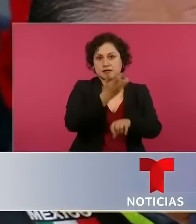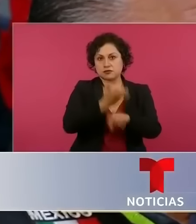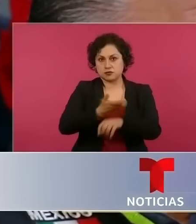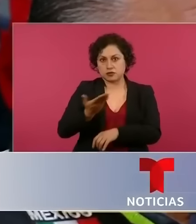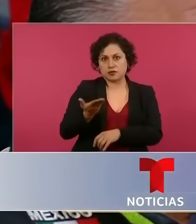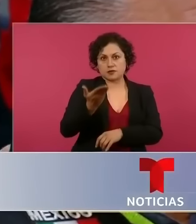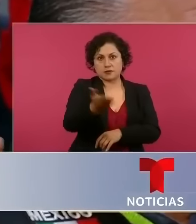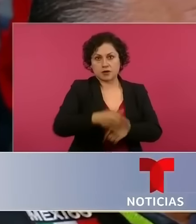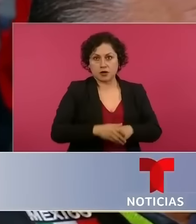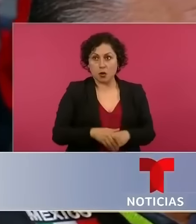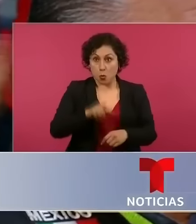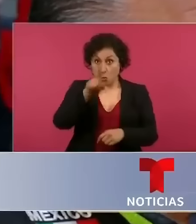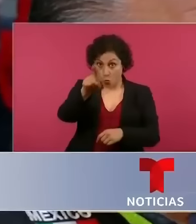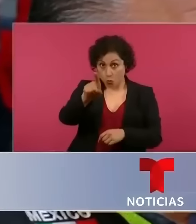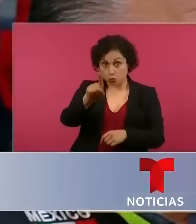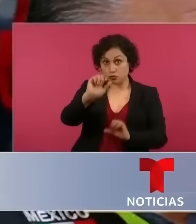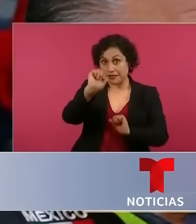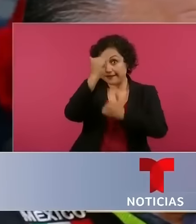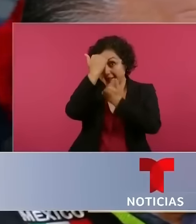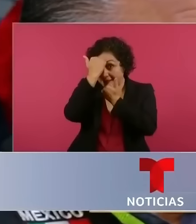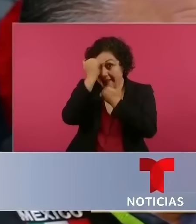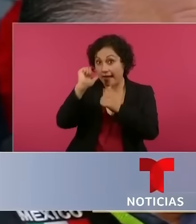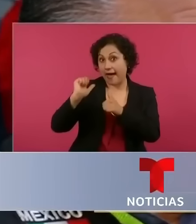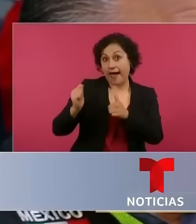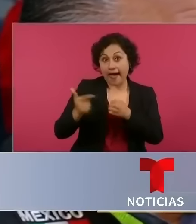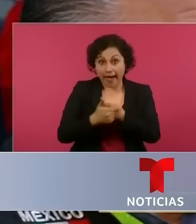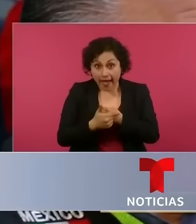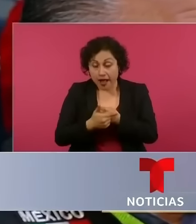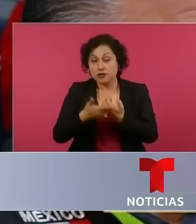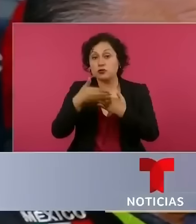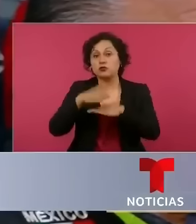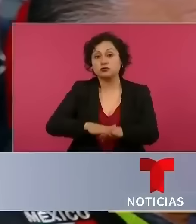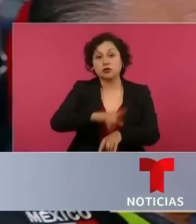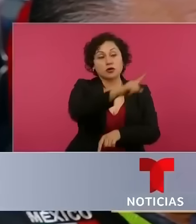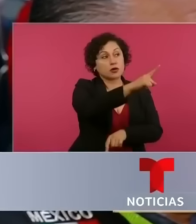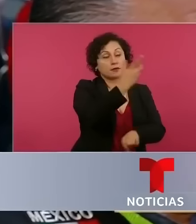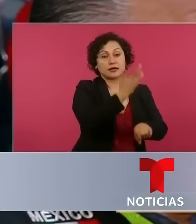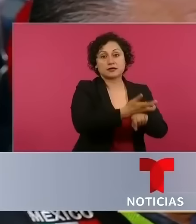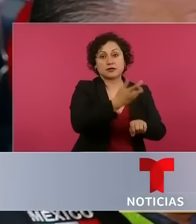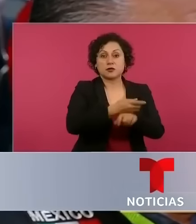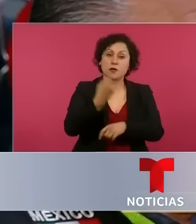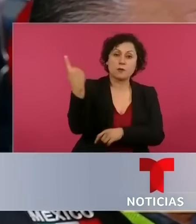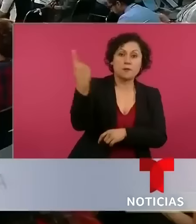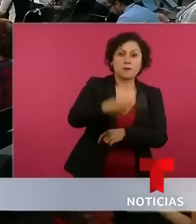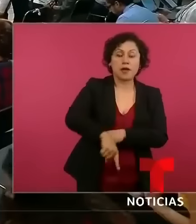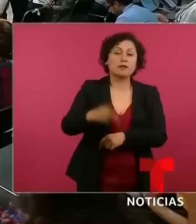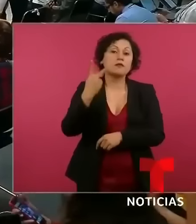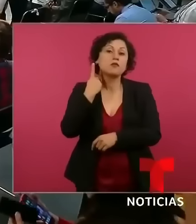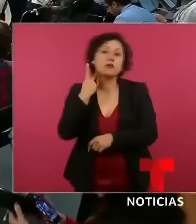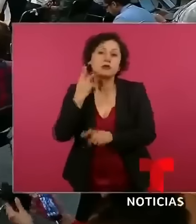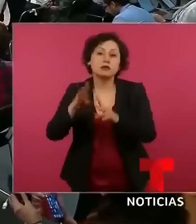EN EL 2019 AQUÍ MISMO ASEGURÓ QU QUE ENDURECE LAS POLÍTICAS MIGRATORIAS PRESIONADO POR EL GOBIERNO DE ESTADOS UNIDOS